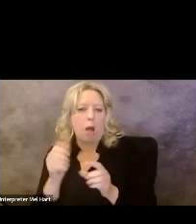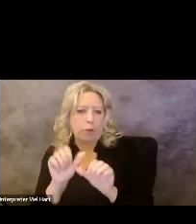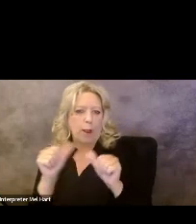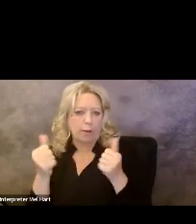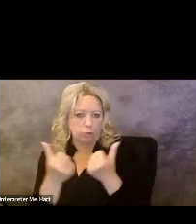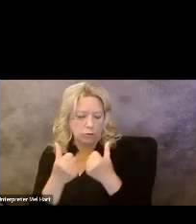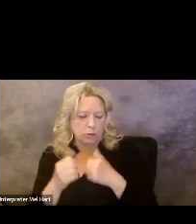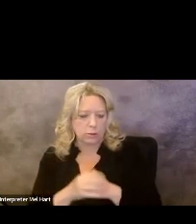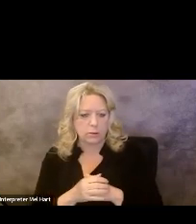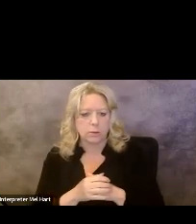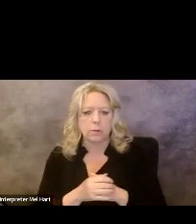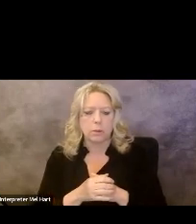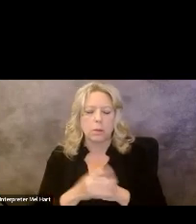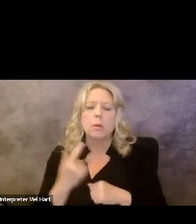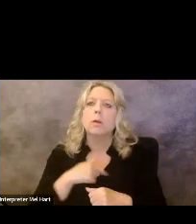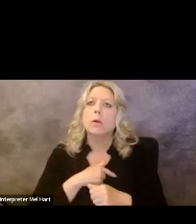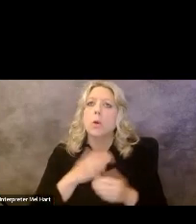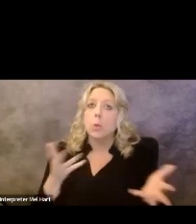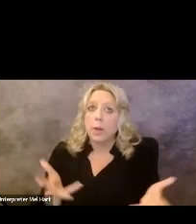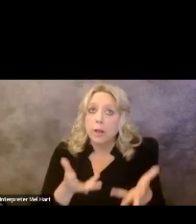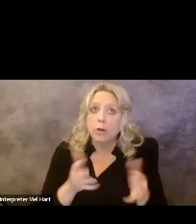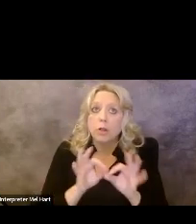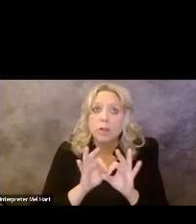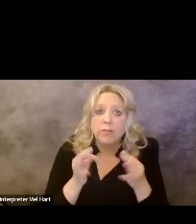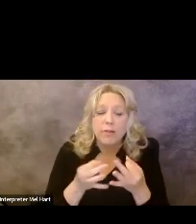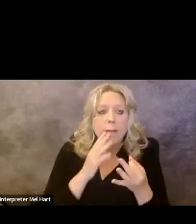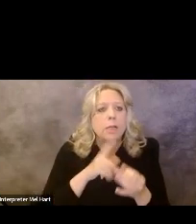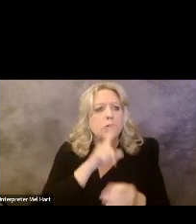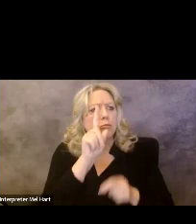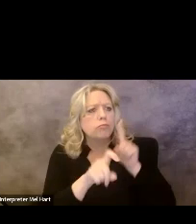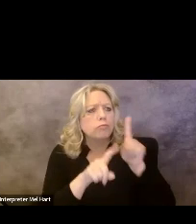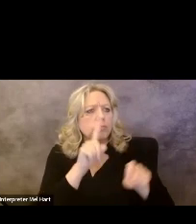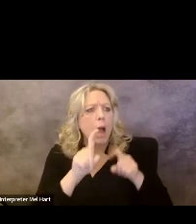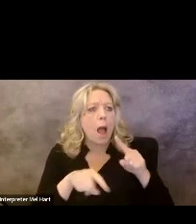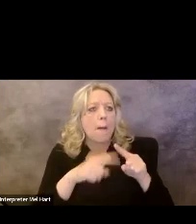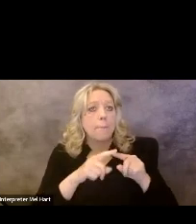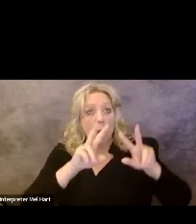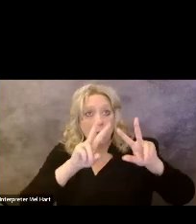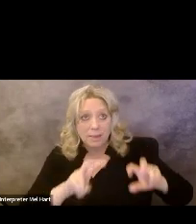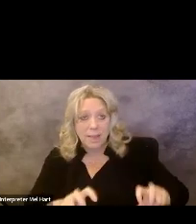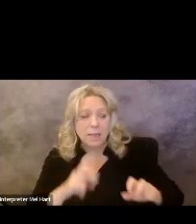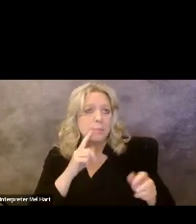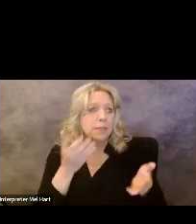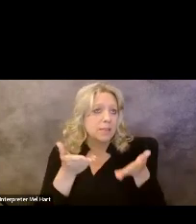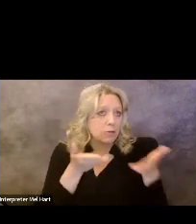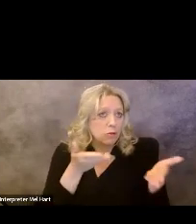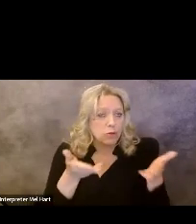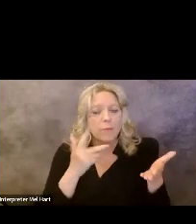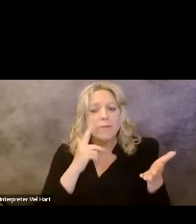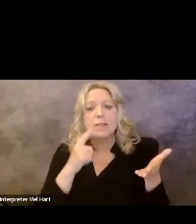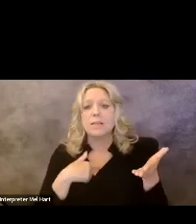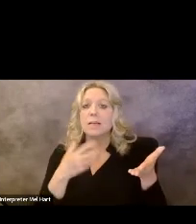hacer preguntas sobre sus evaluaciones, sus servicios y las ubicaciones que se sugieren, así que